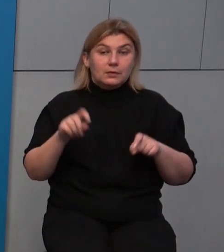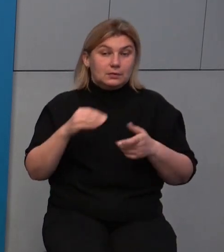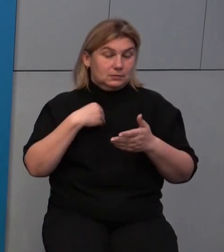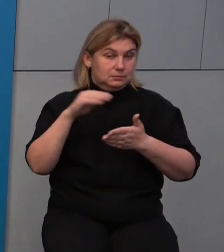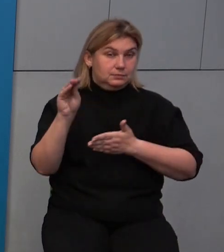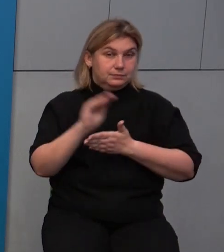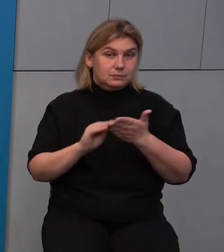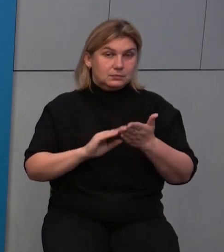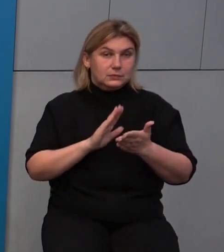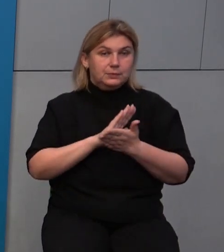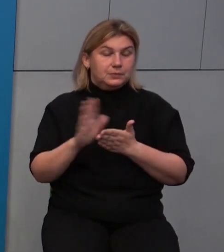prawie bez wstawania.